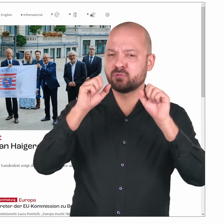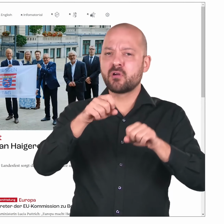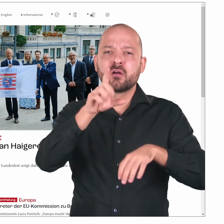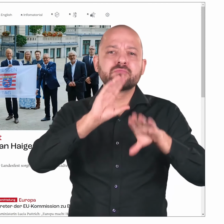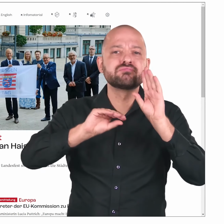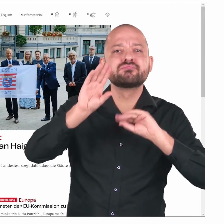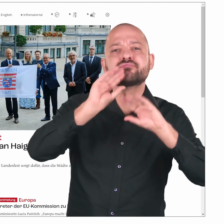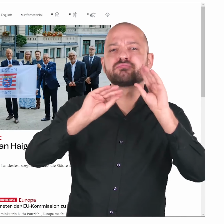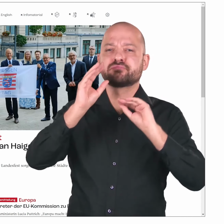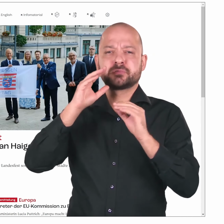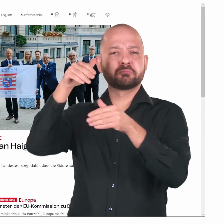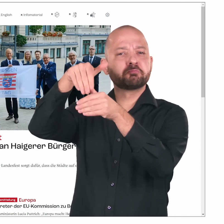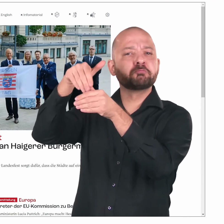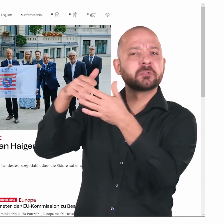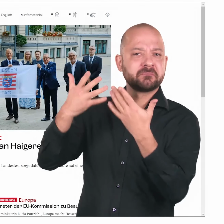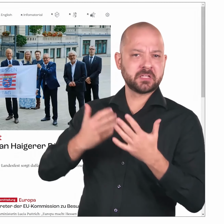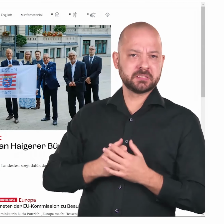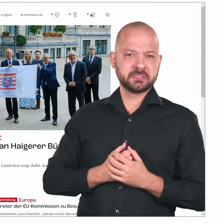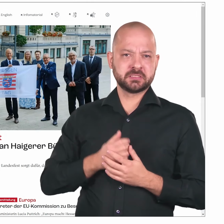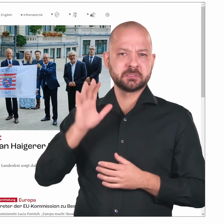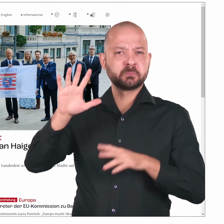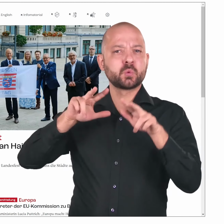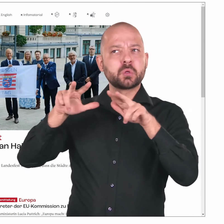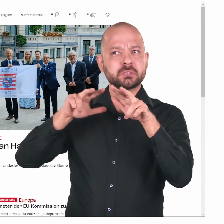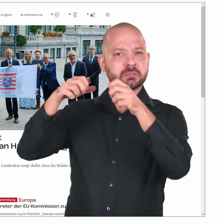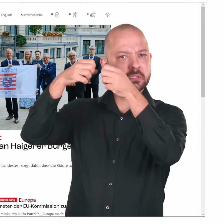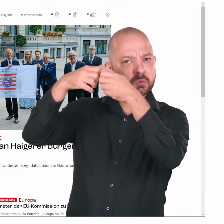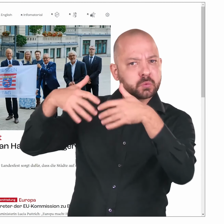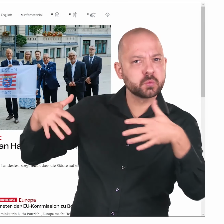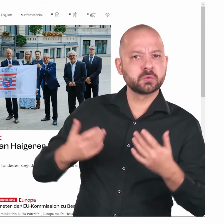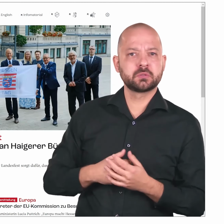lernen Sie das Haus und seine Organisation,